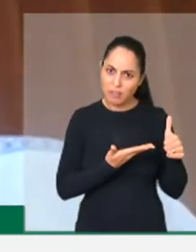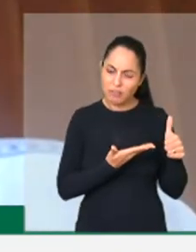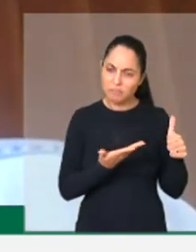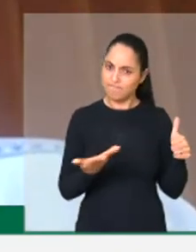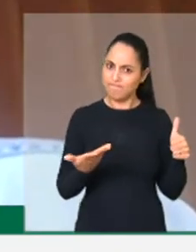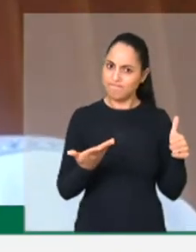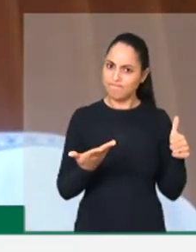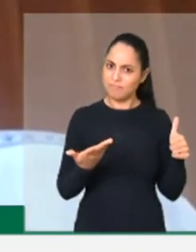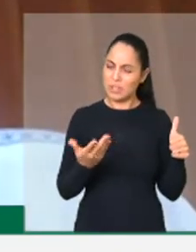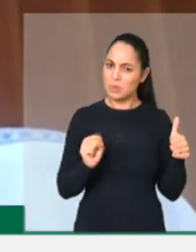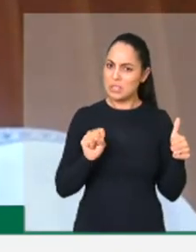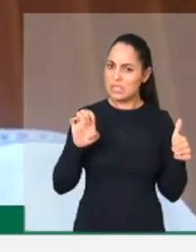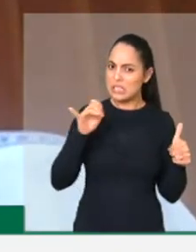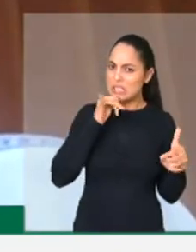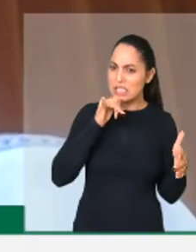JUROS EXCESSIVOS NO MEIO DESTE